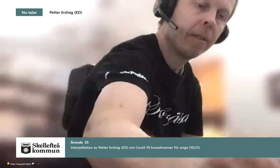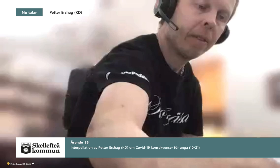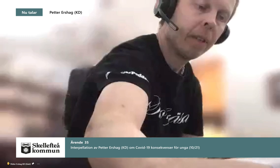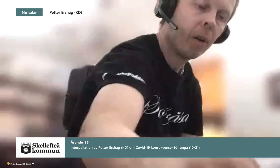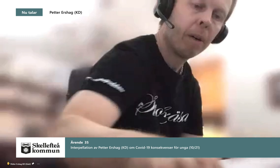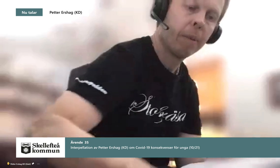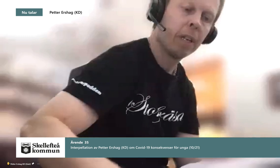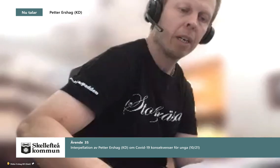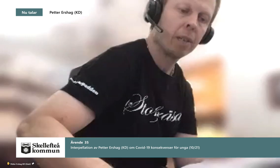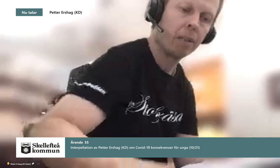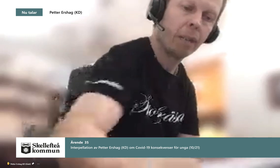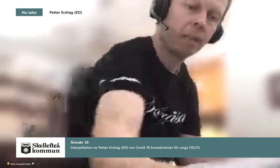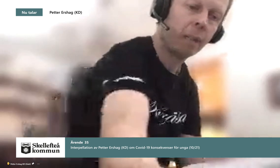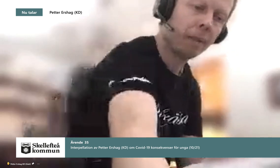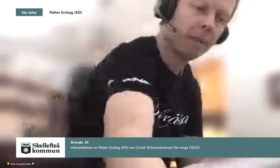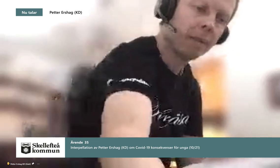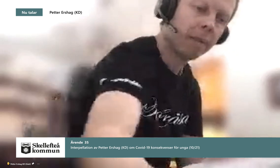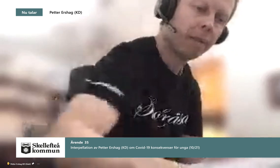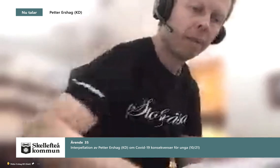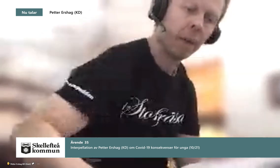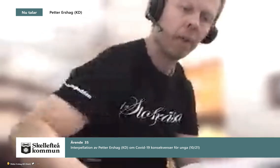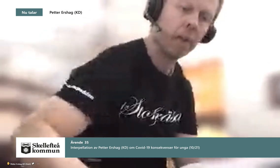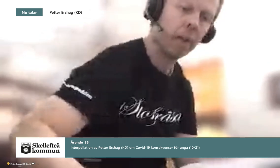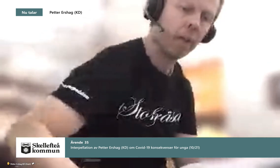Jobbar med det här så pass Bra ändå